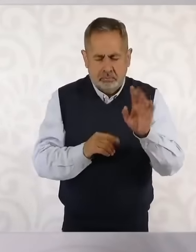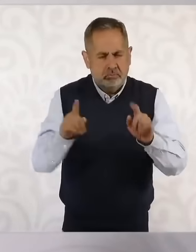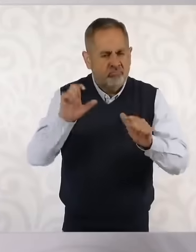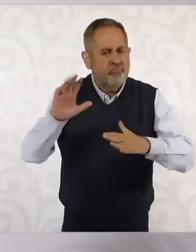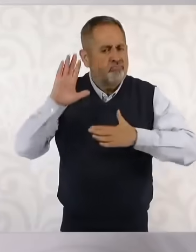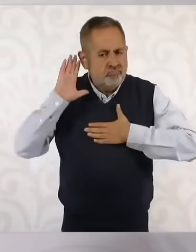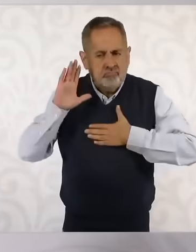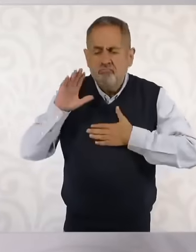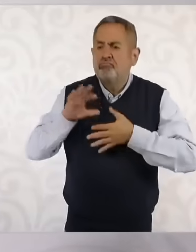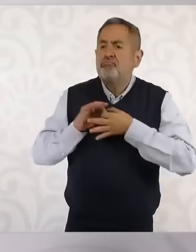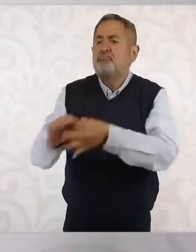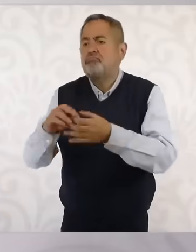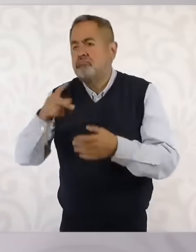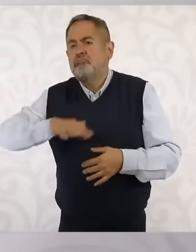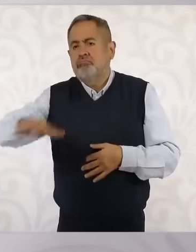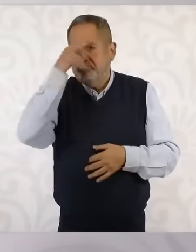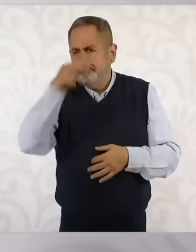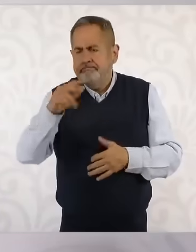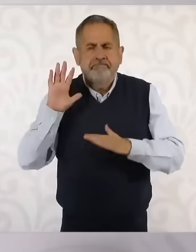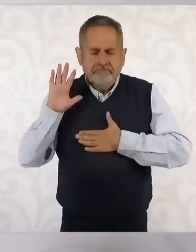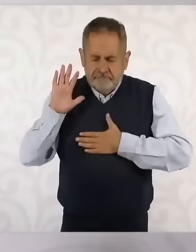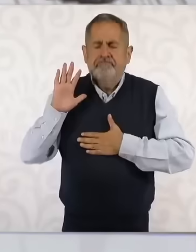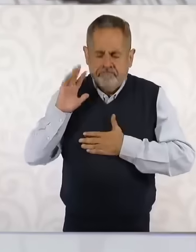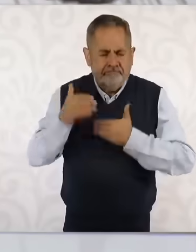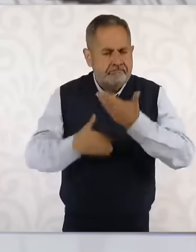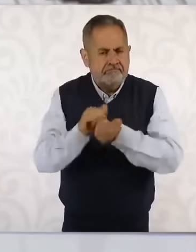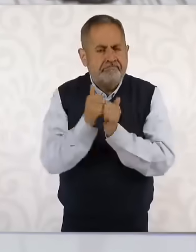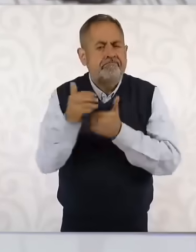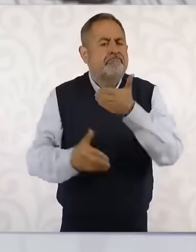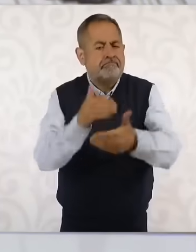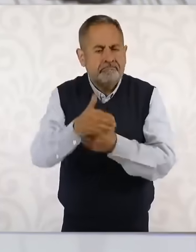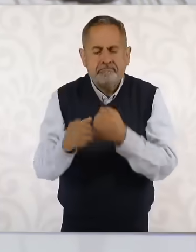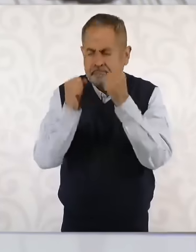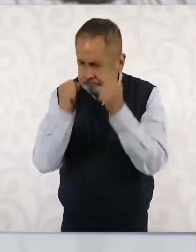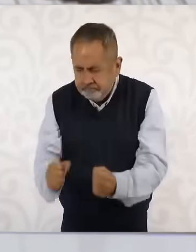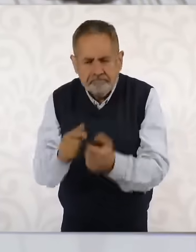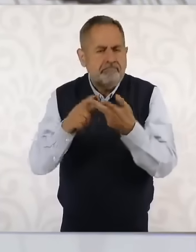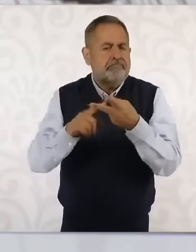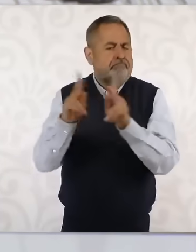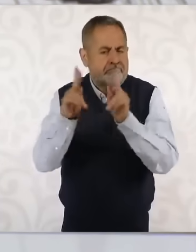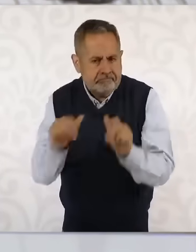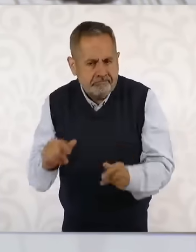el pueblo de México de avanzar. en la seguridad de la paz y la cero impunidad frente al delito,